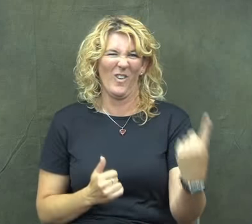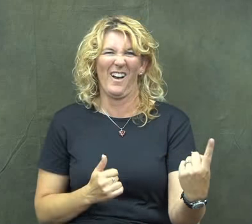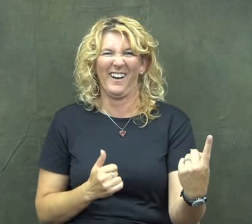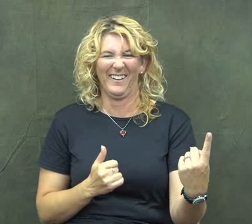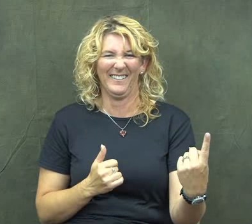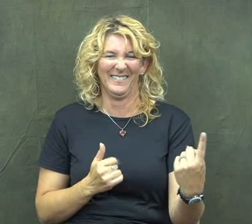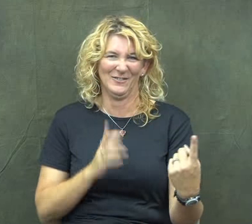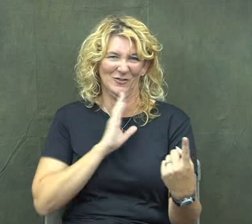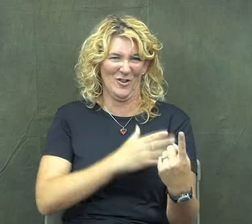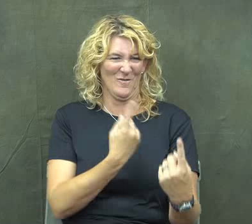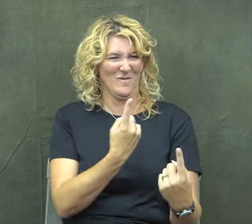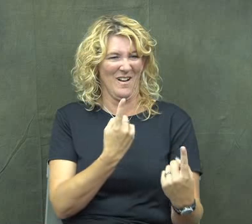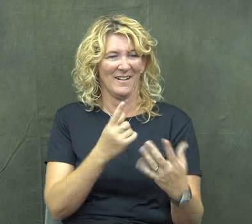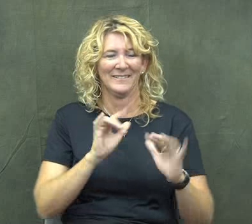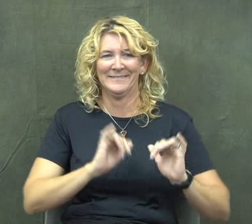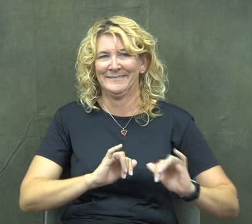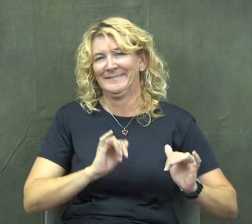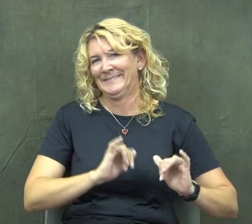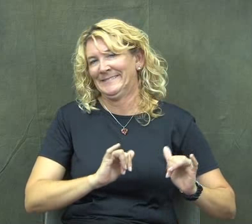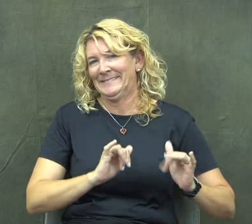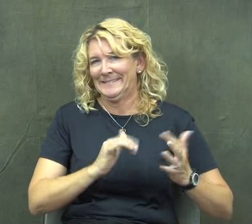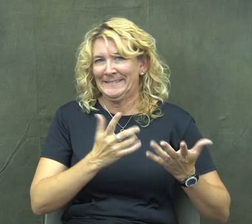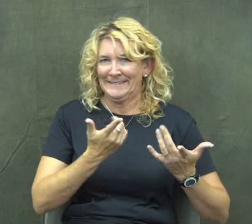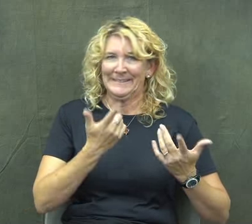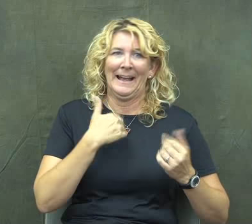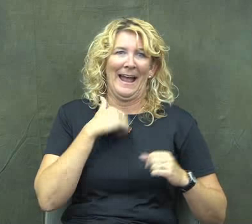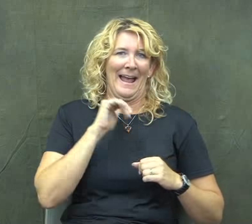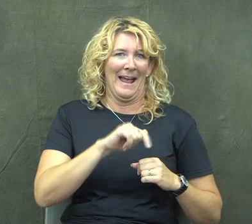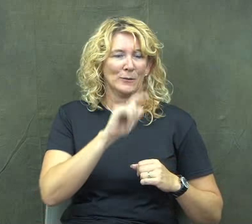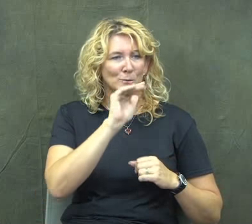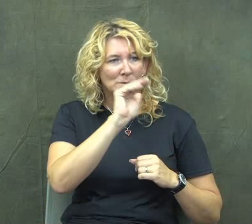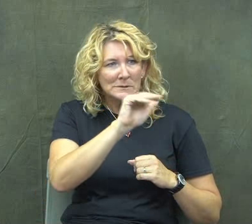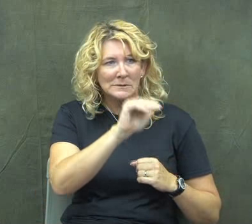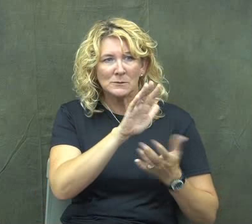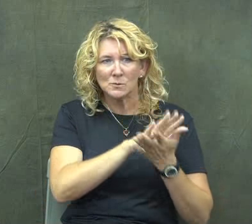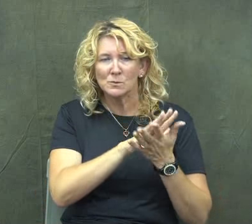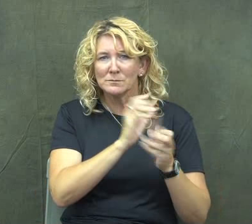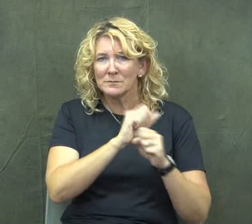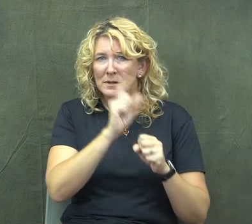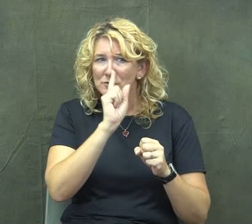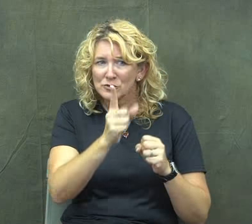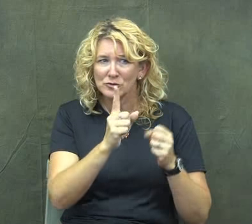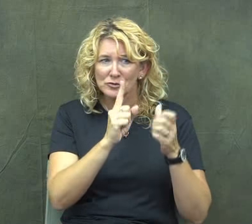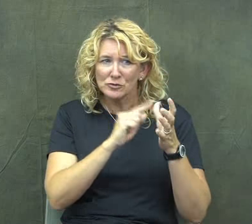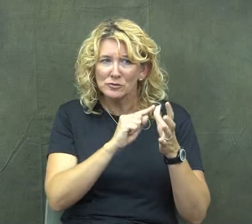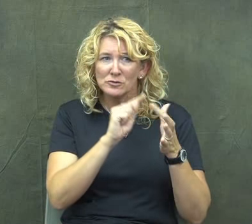Pero, realmente mi hija era la única niña sorda. Y yo hablé con la niña